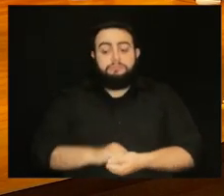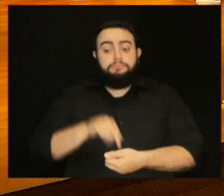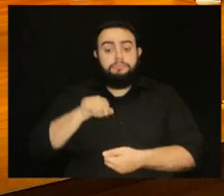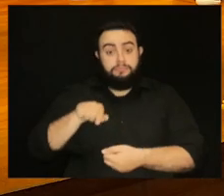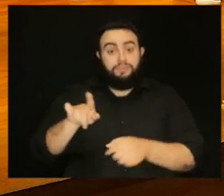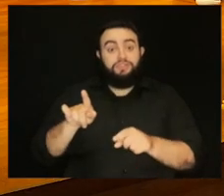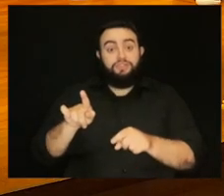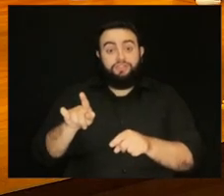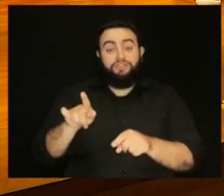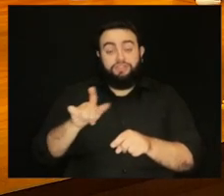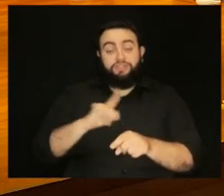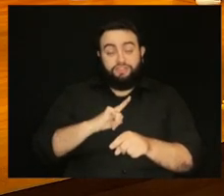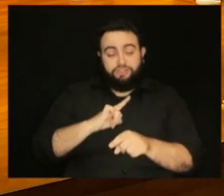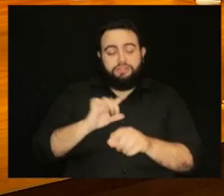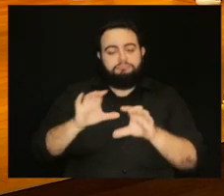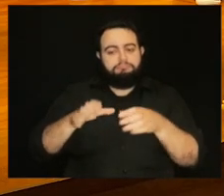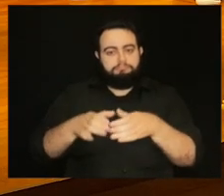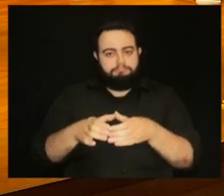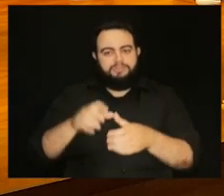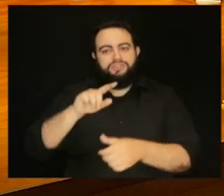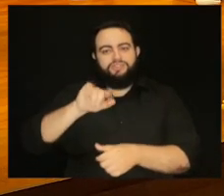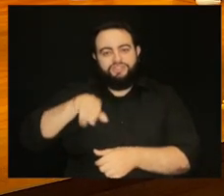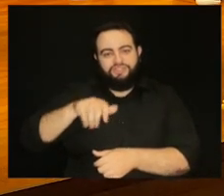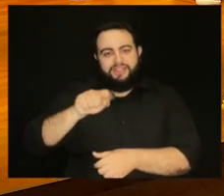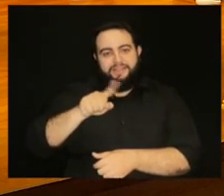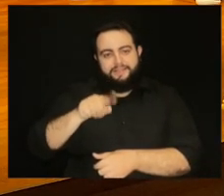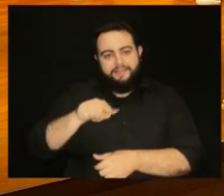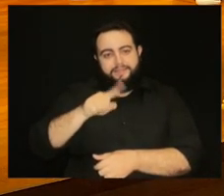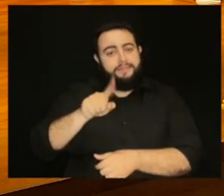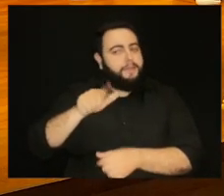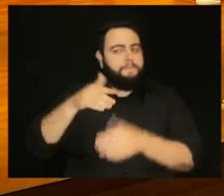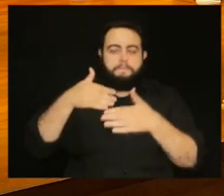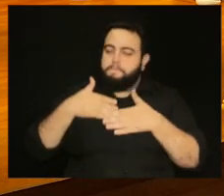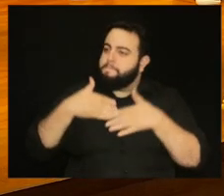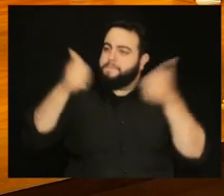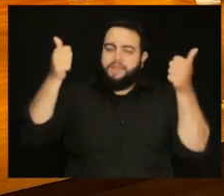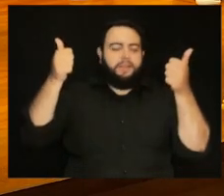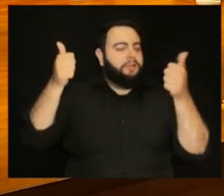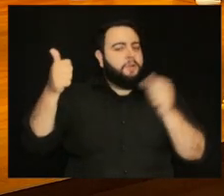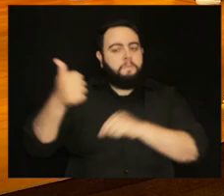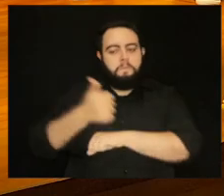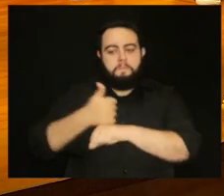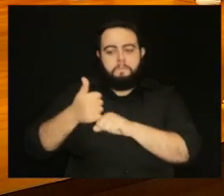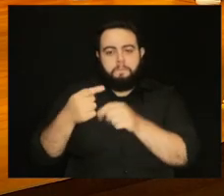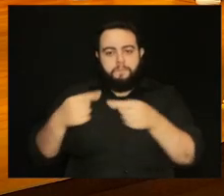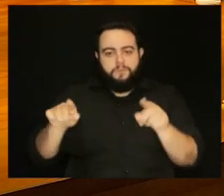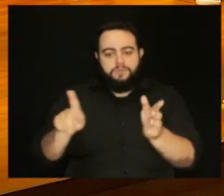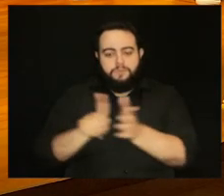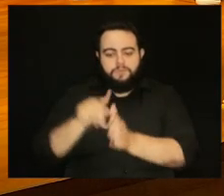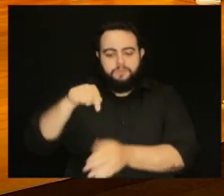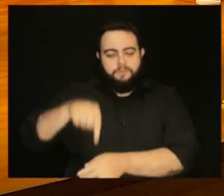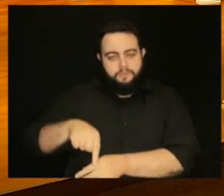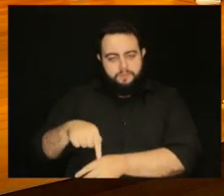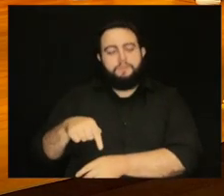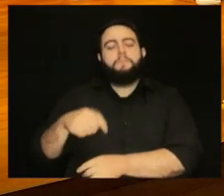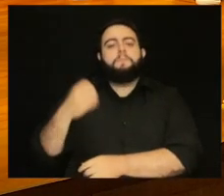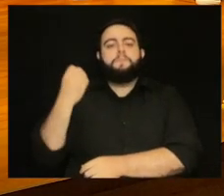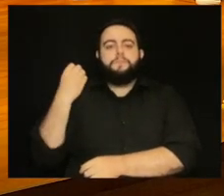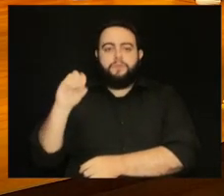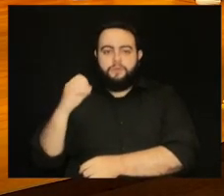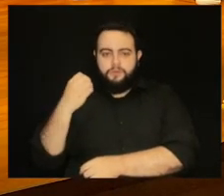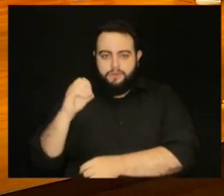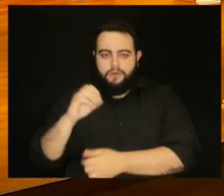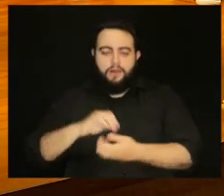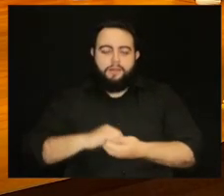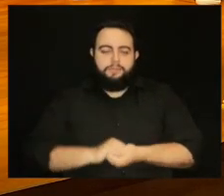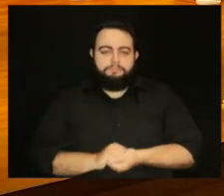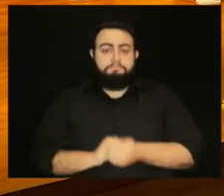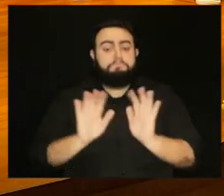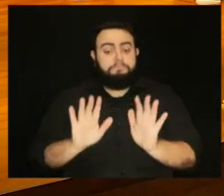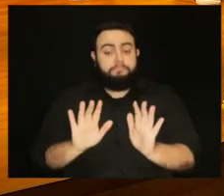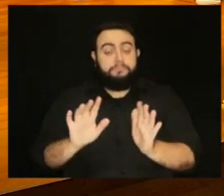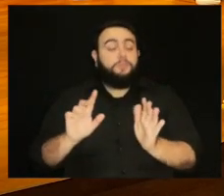Band de Paulo Coelho que tinha os melhores músicos de Porto Alegre. Pois é acontece que em